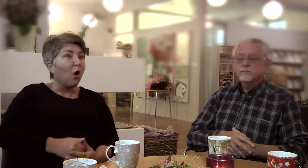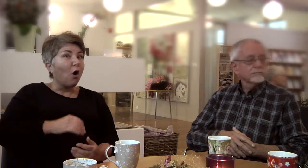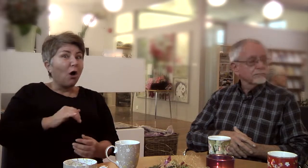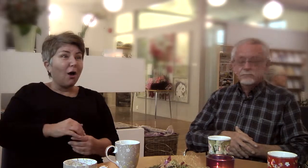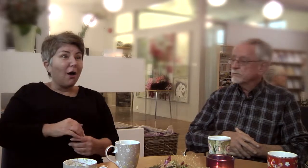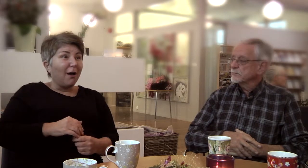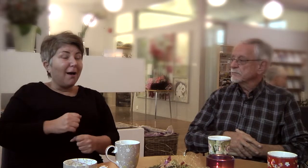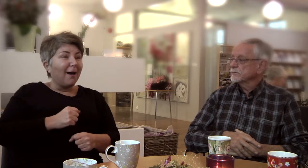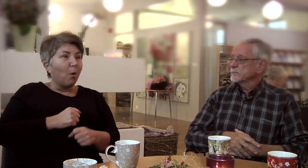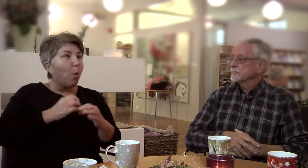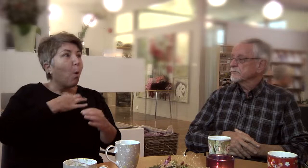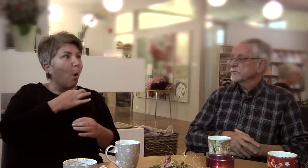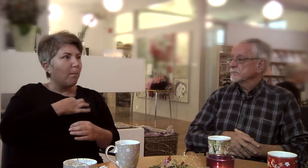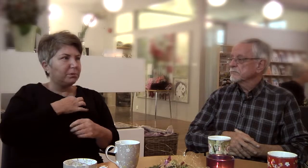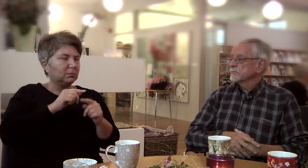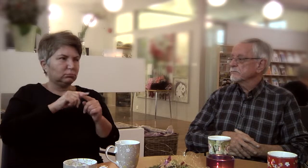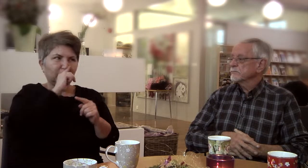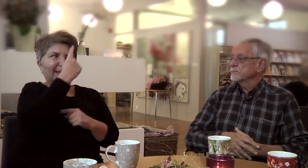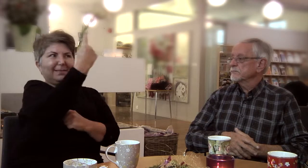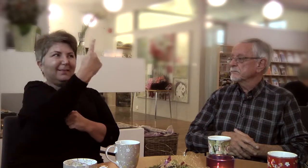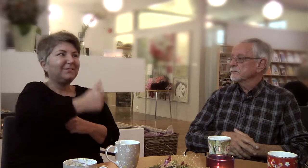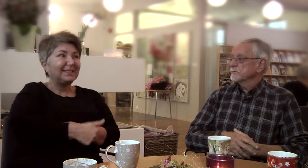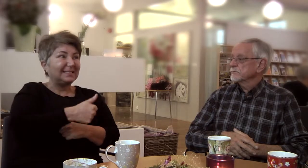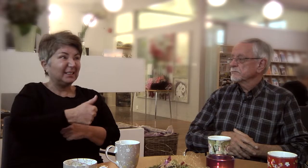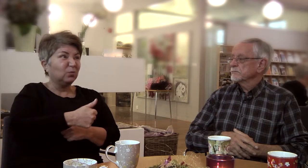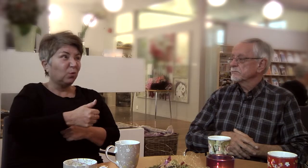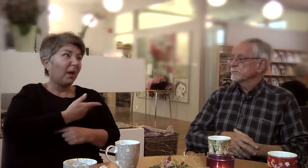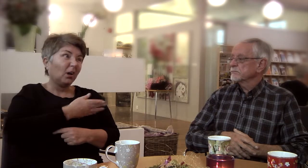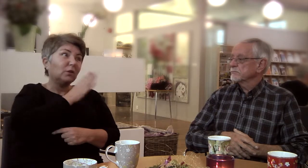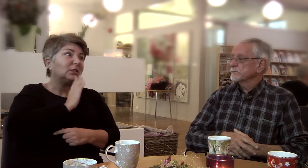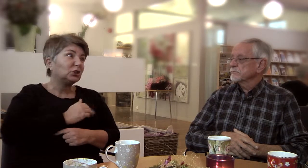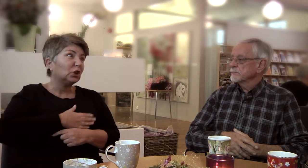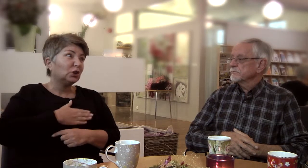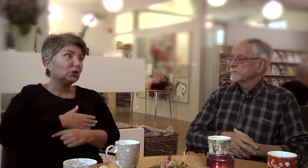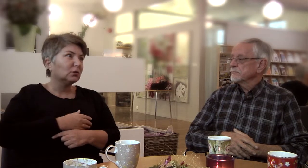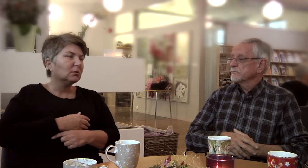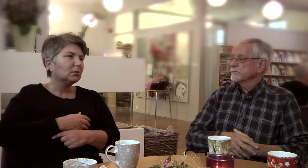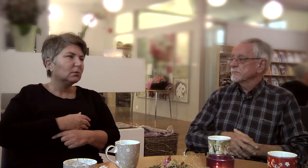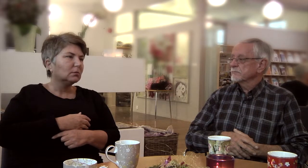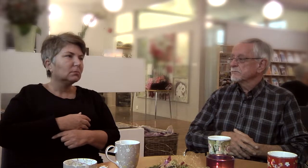Da er det lett å gå til grunne. Det å ha håp er jo det viktigste når du blir alvorlig syk.